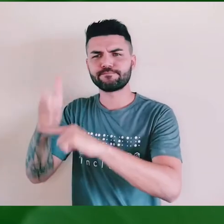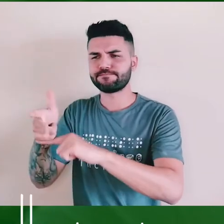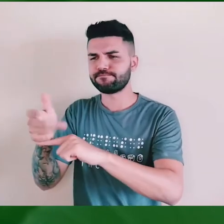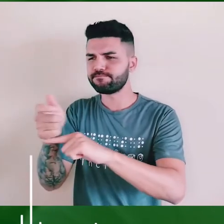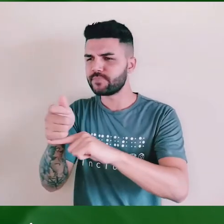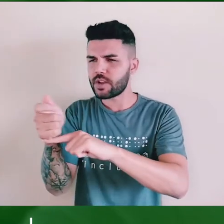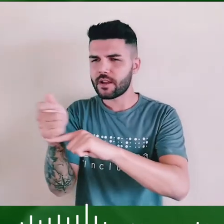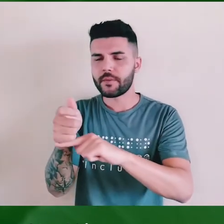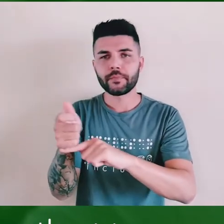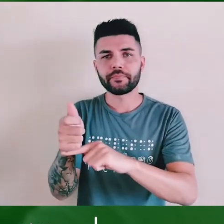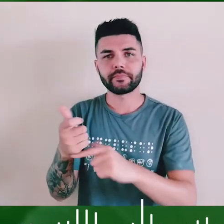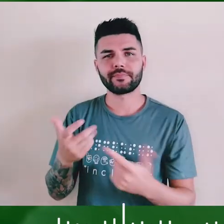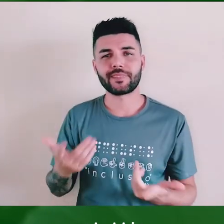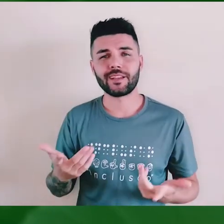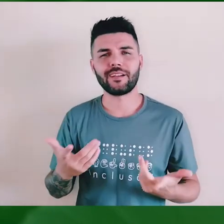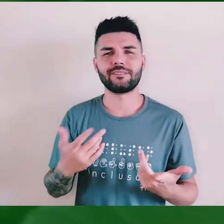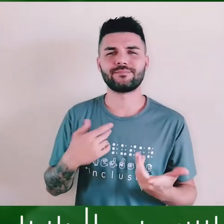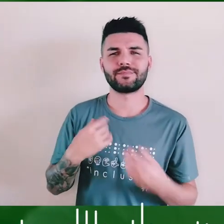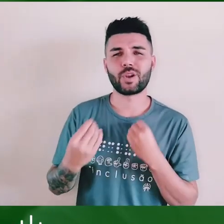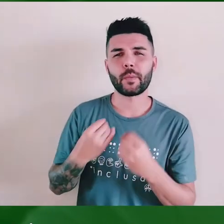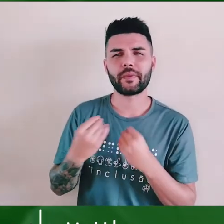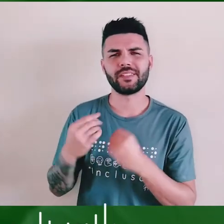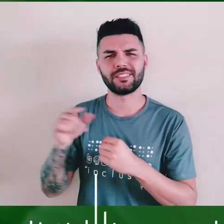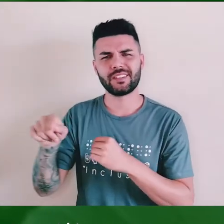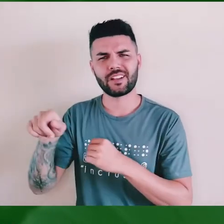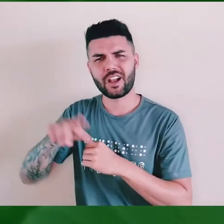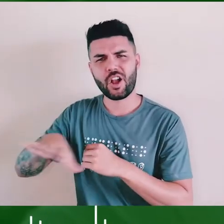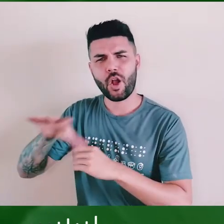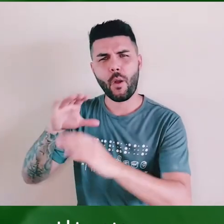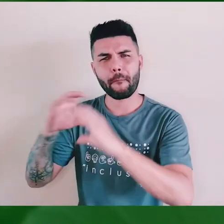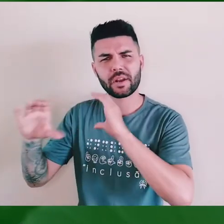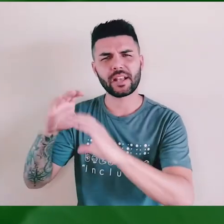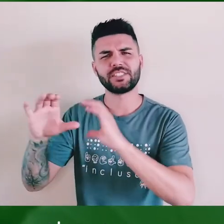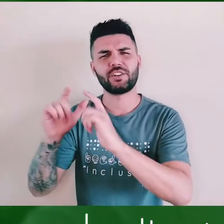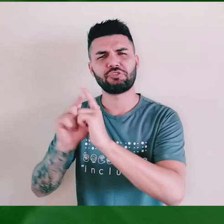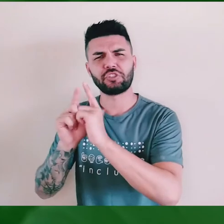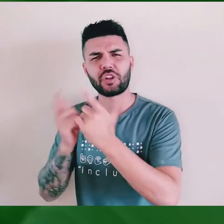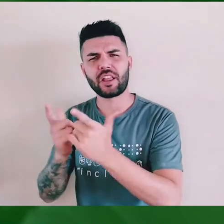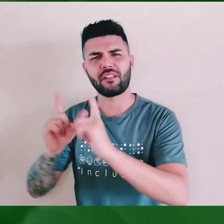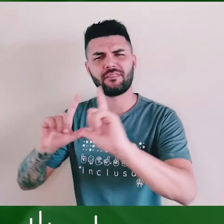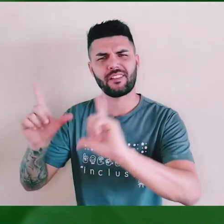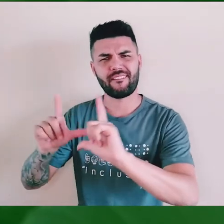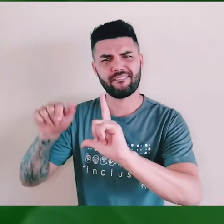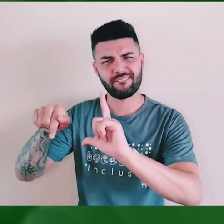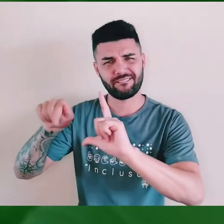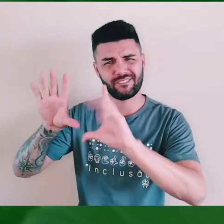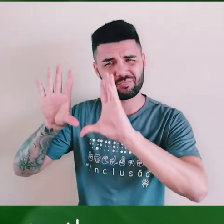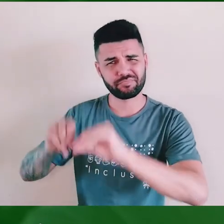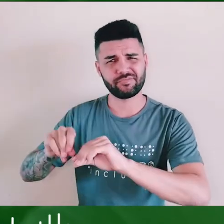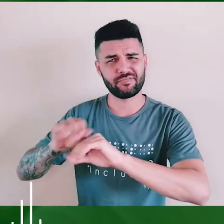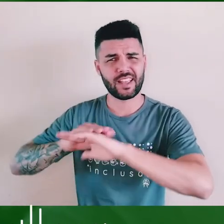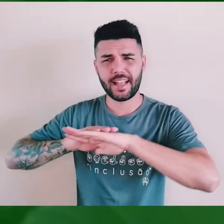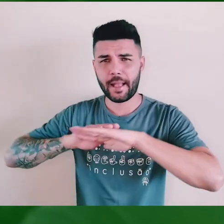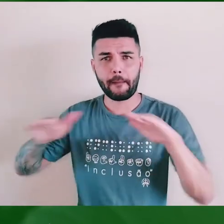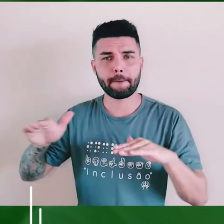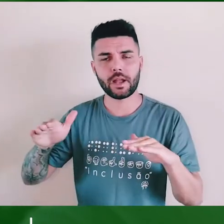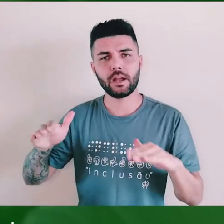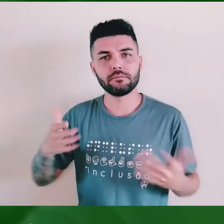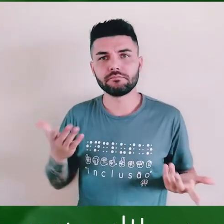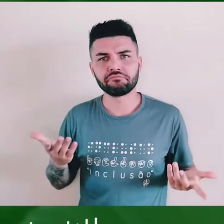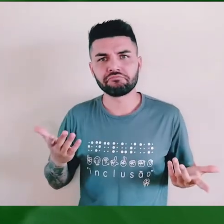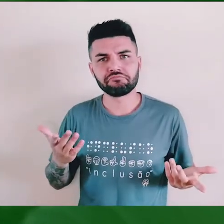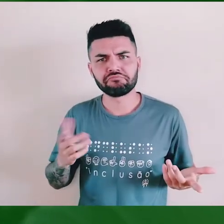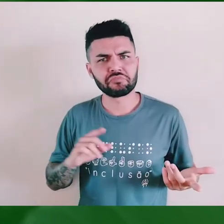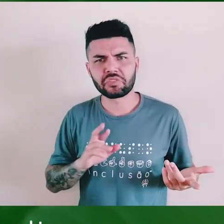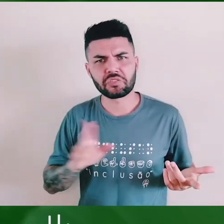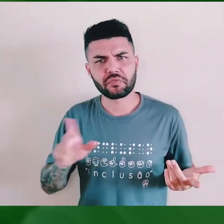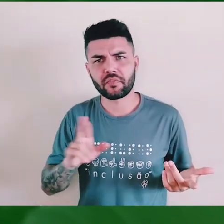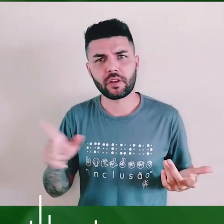tinha o medo do jornalismo acabar, mas não vai, pois as pessoas de credibilidade vão